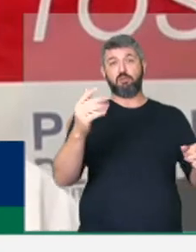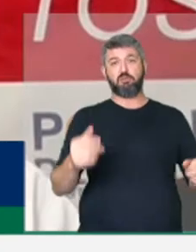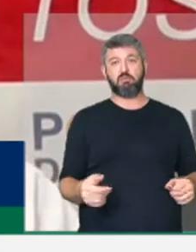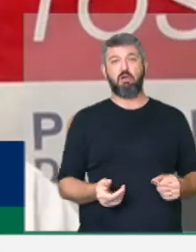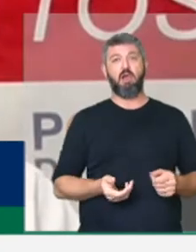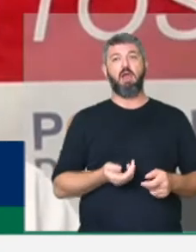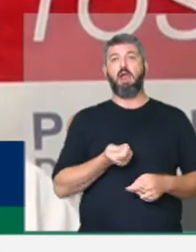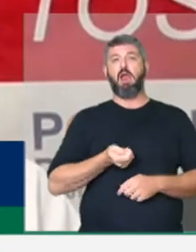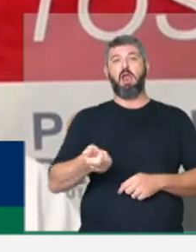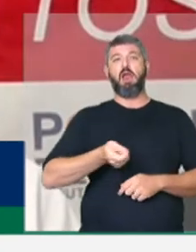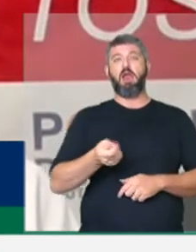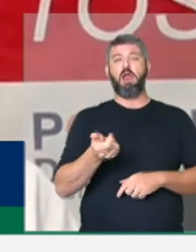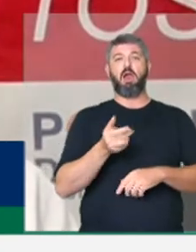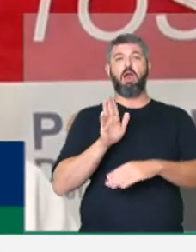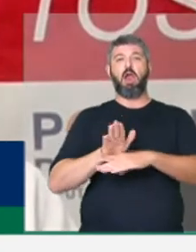ENCAMINHA O SOLIDARIEDADE?